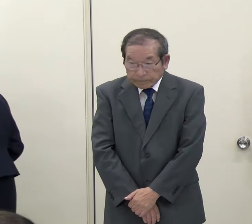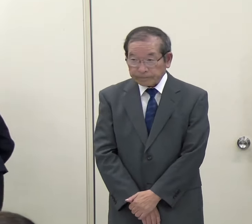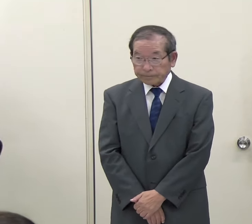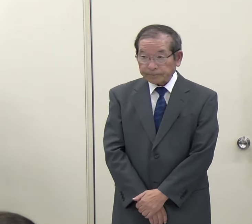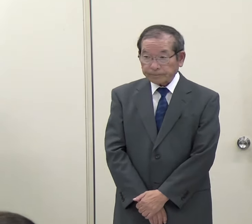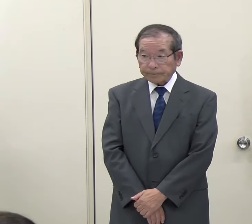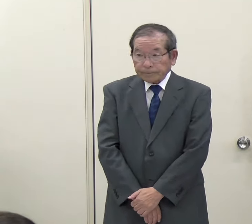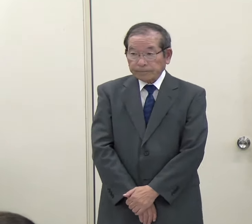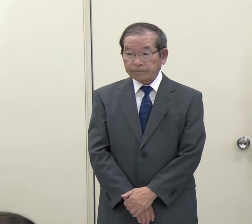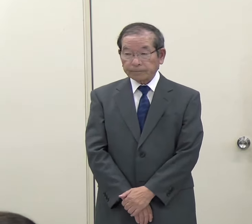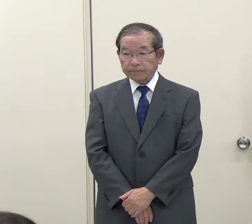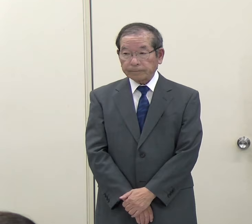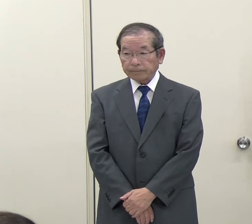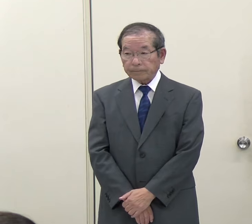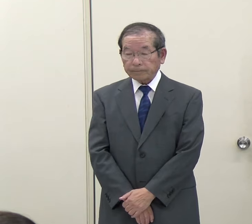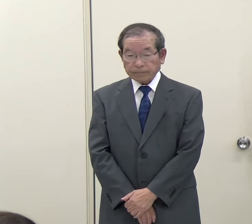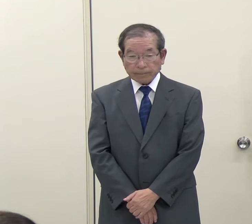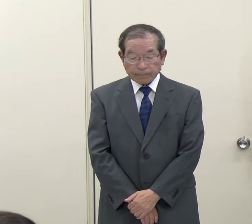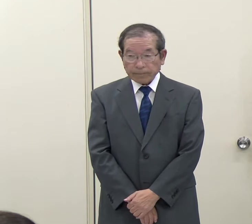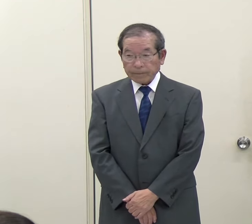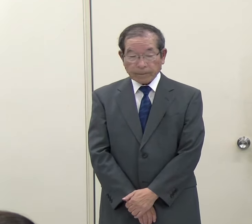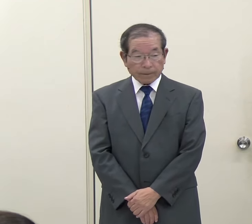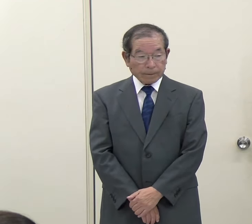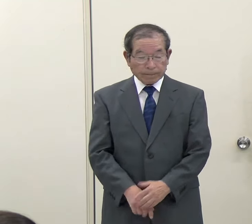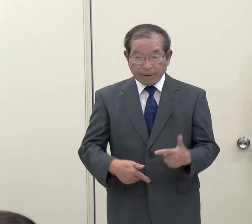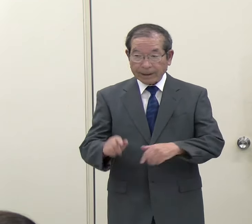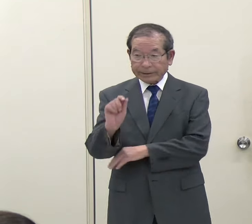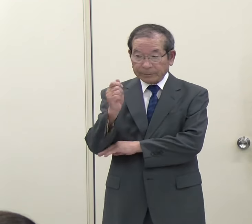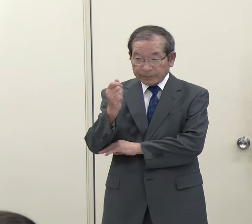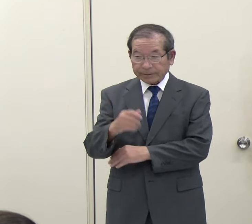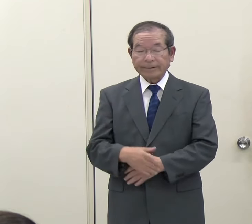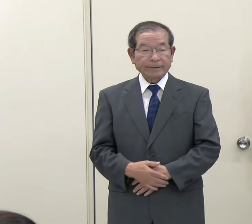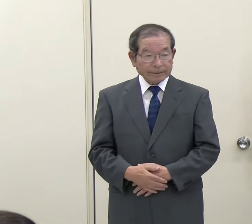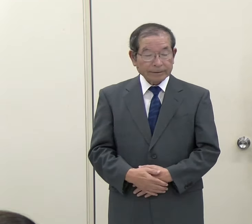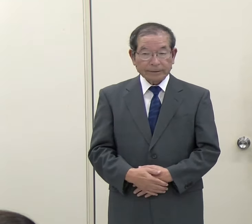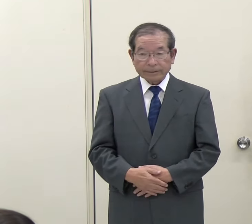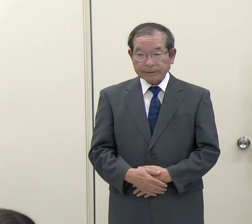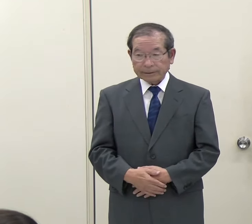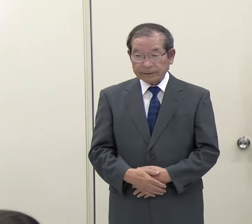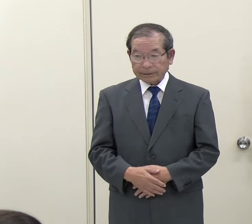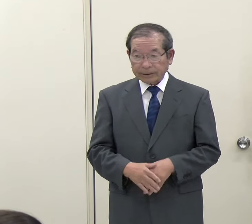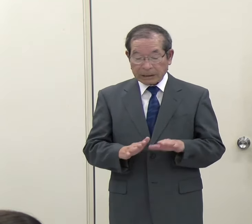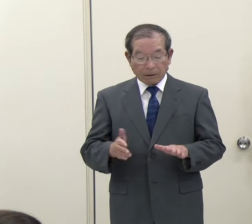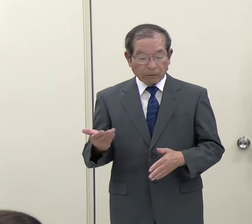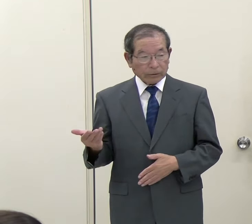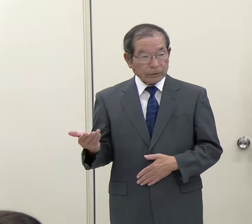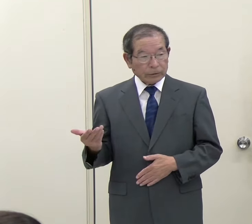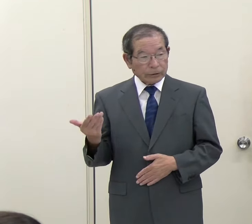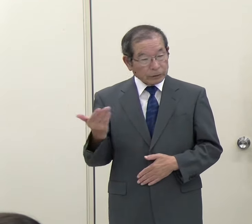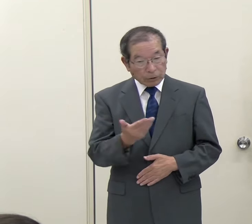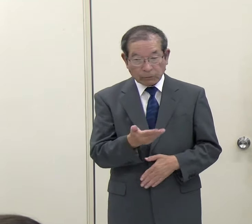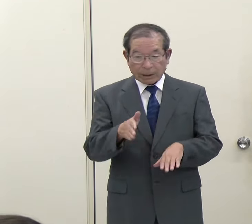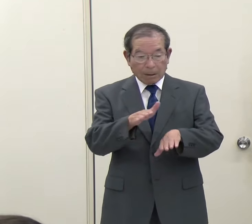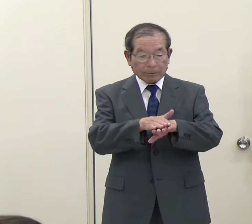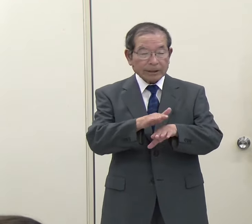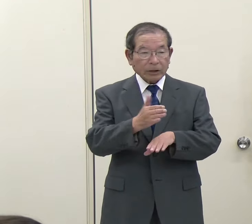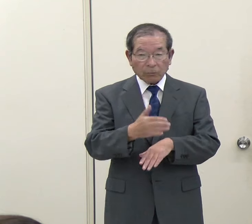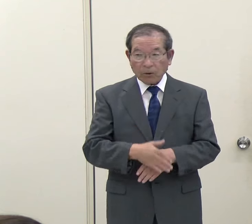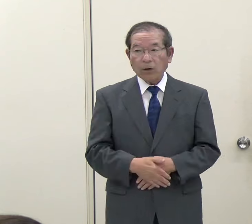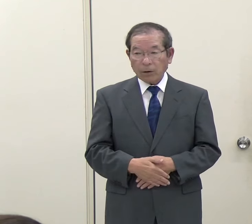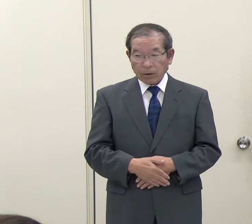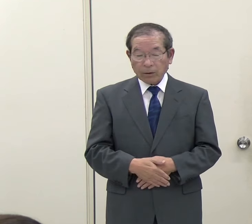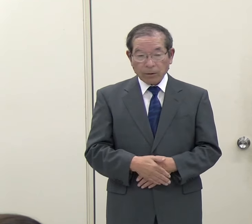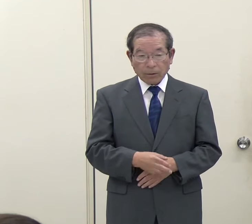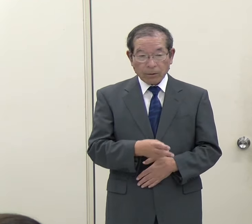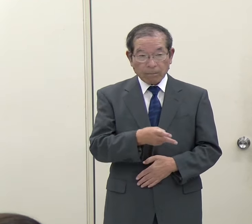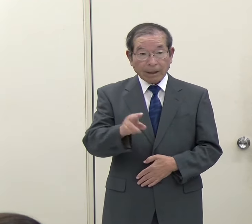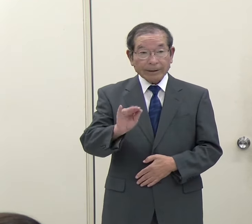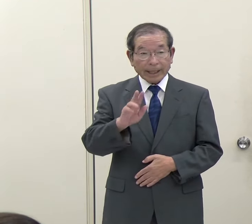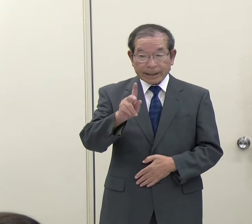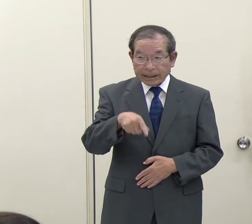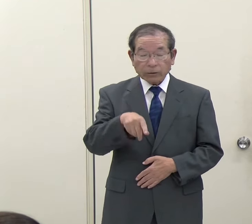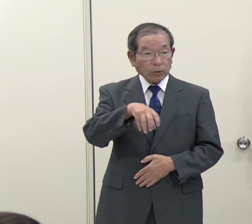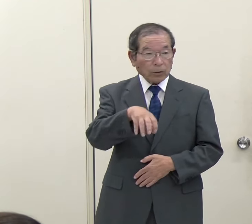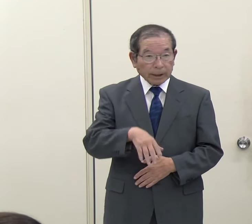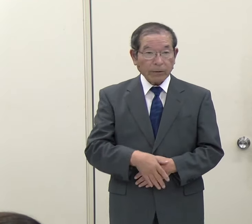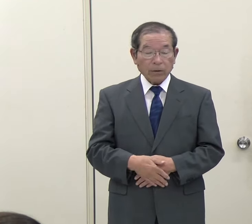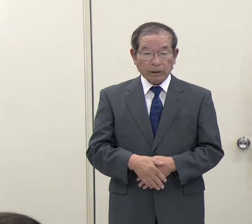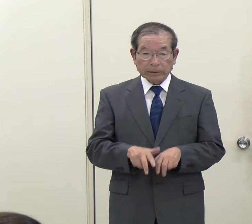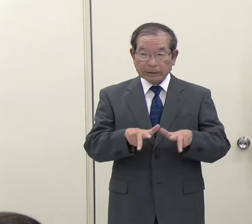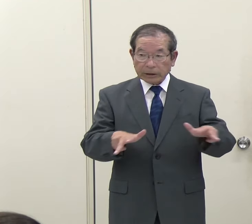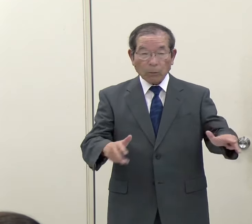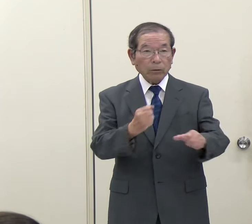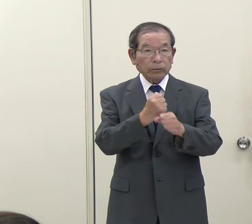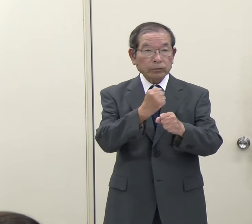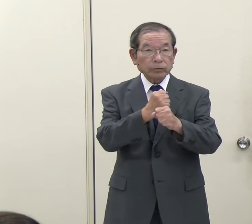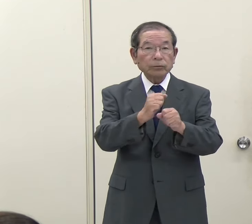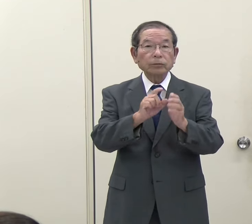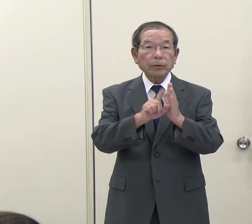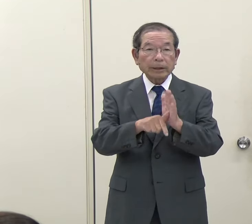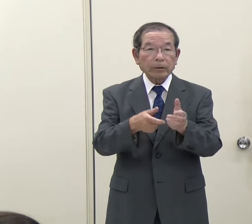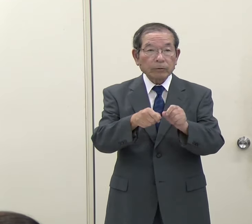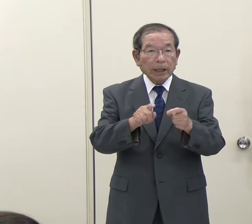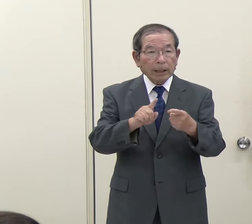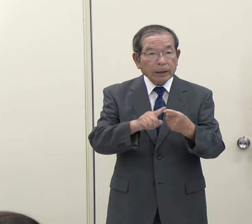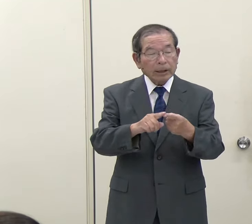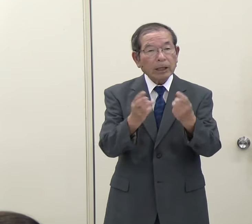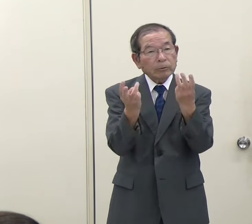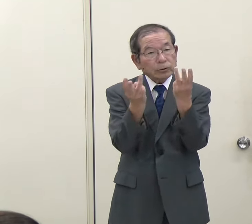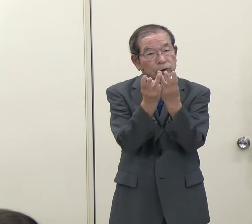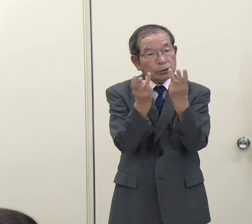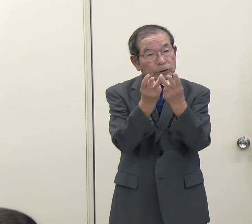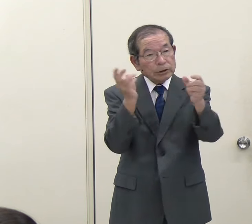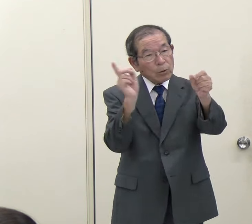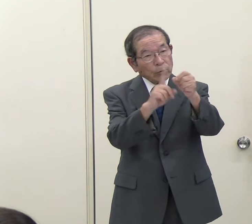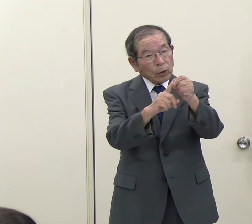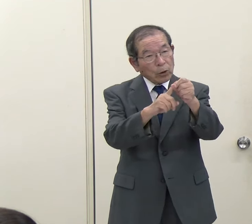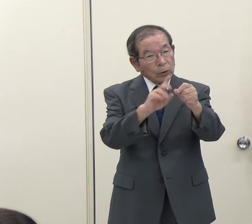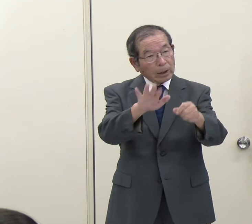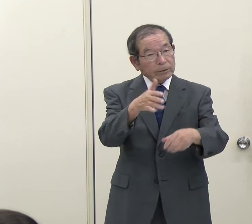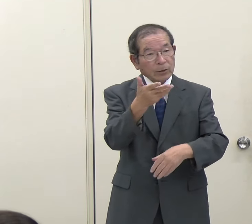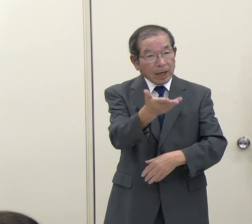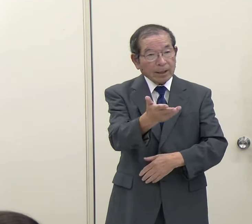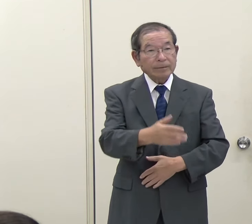（毎日新聞）ＥＶバッテリーのことで、今回このシステムを構築するに当たって、回収率等具体的な数値目標みたいなものは掲げられたりしますか。